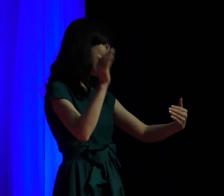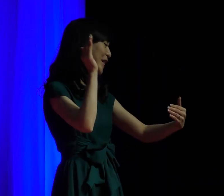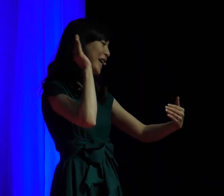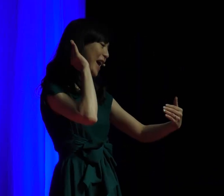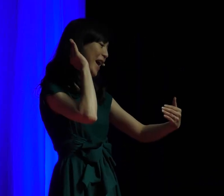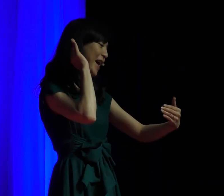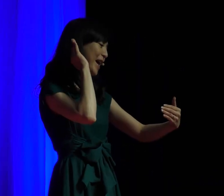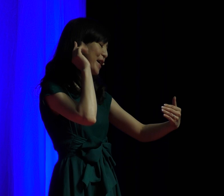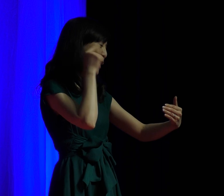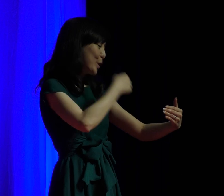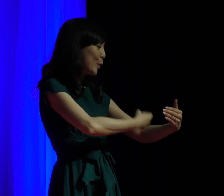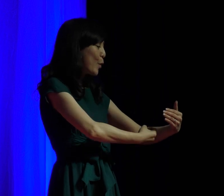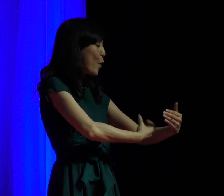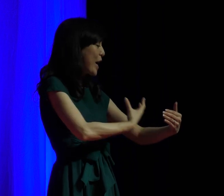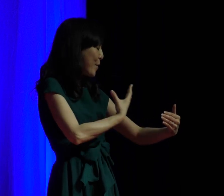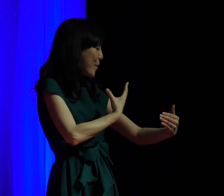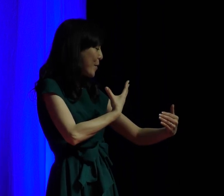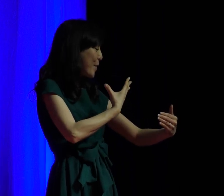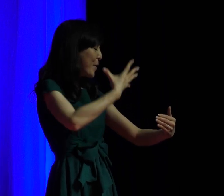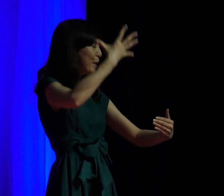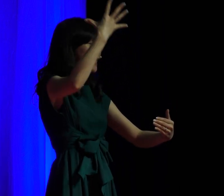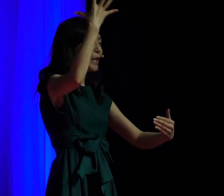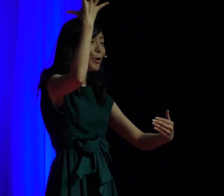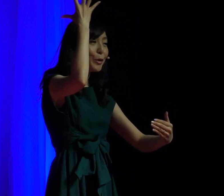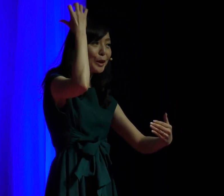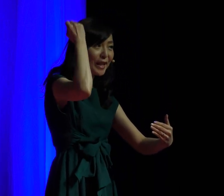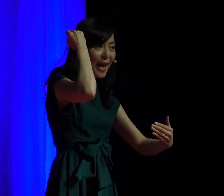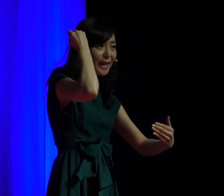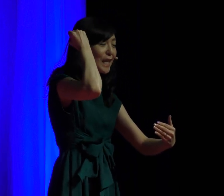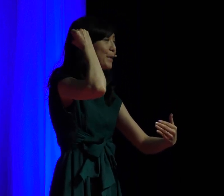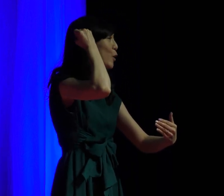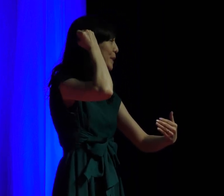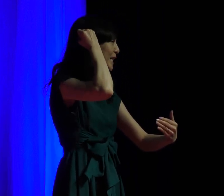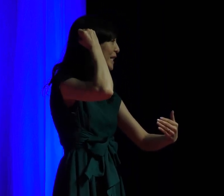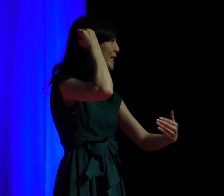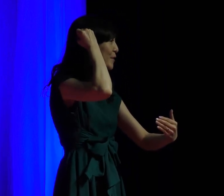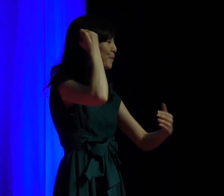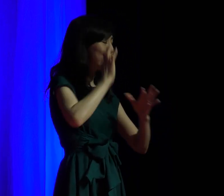si pudiera escuchar esa voz, la grabaría como un recuerdo